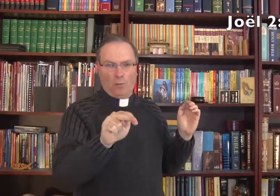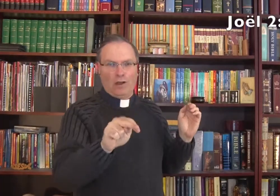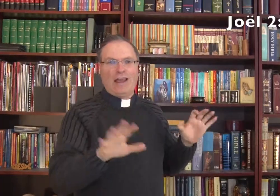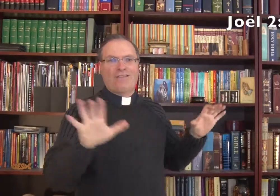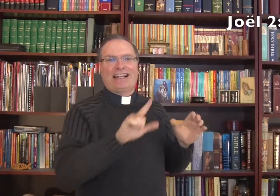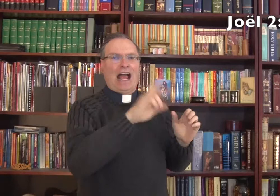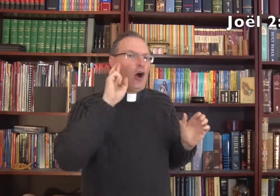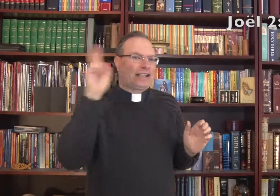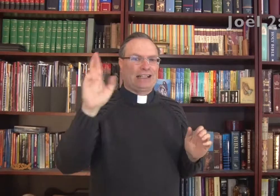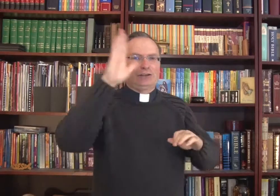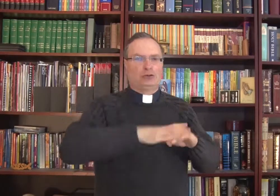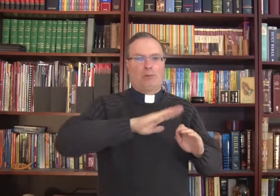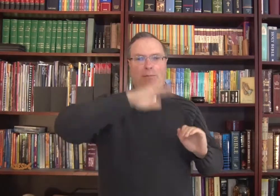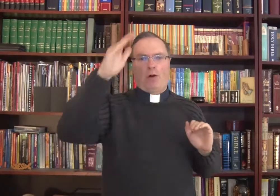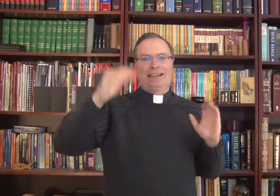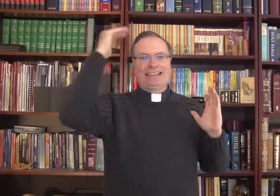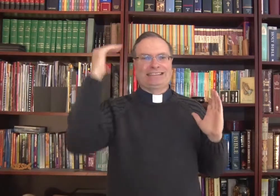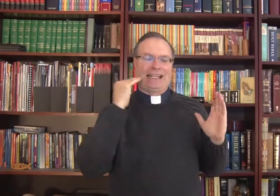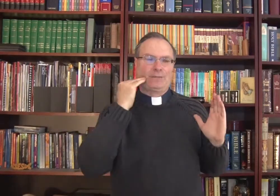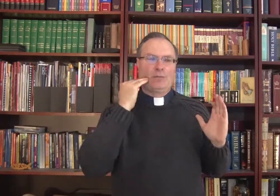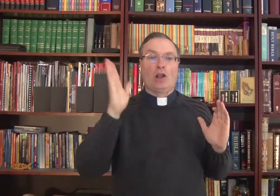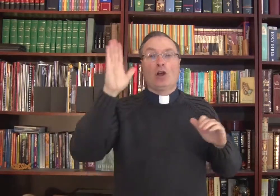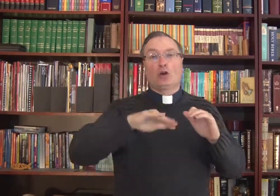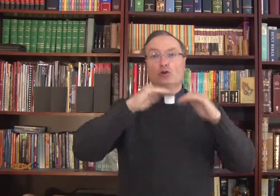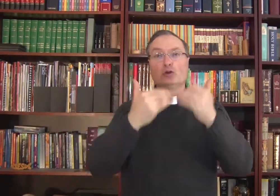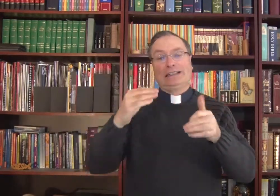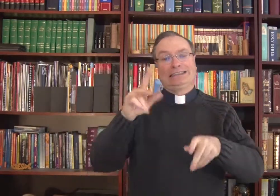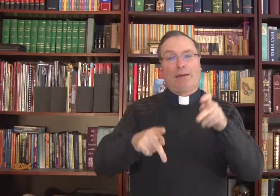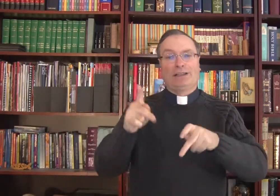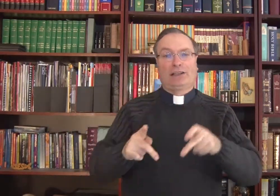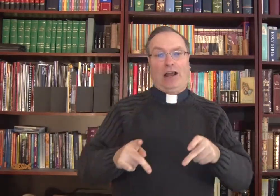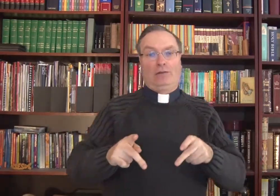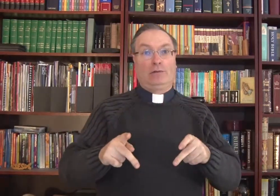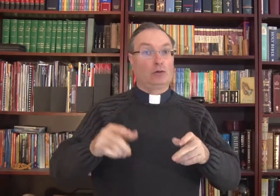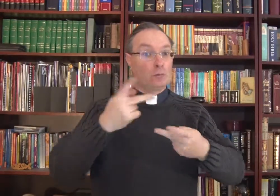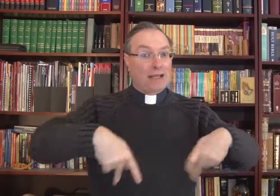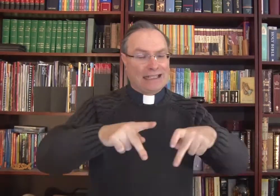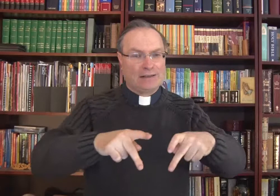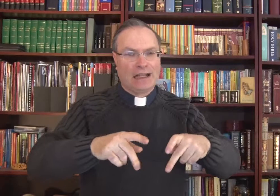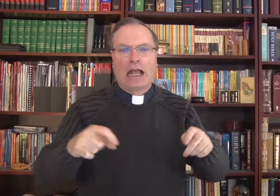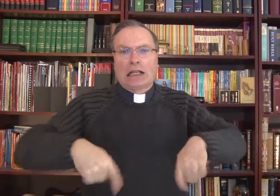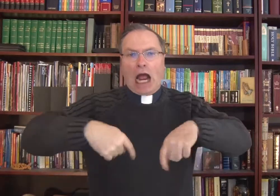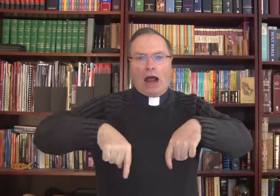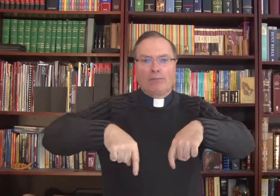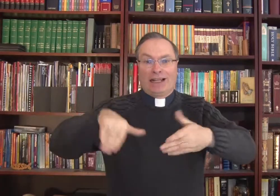faites-la retentir sur ma montagne sainte! Que tous les habitants du pays tremblent,